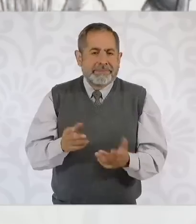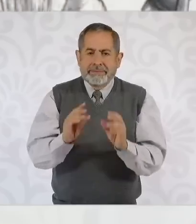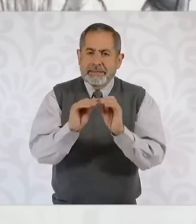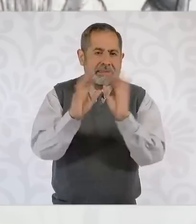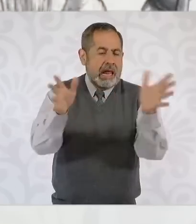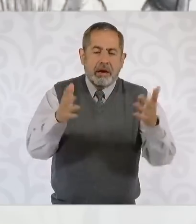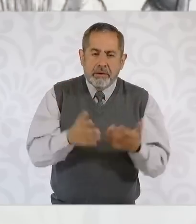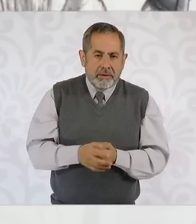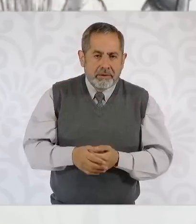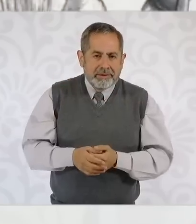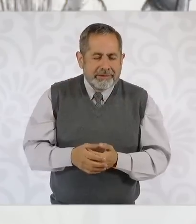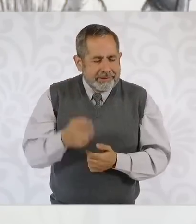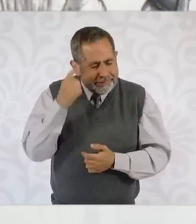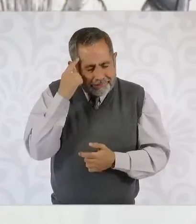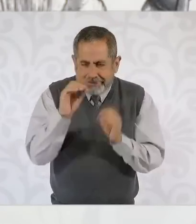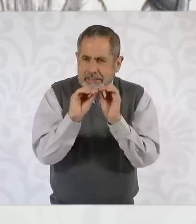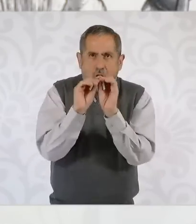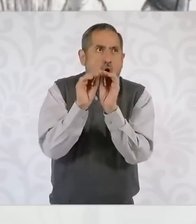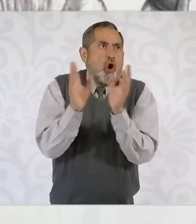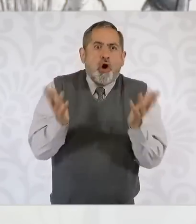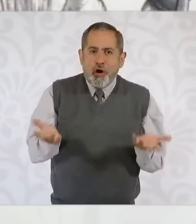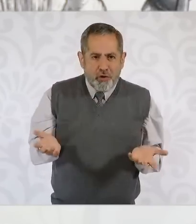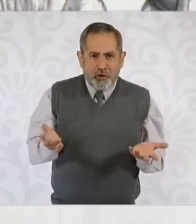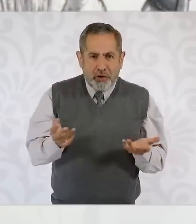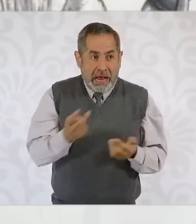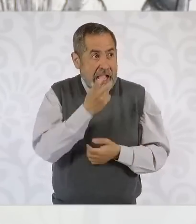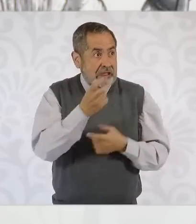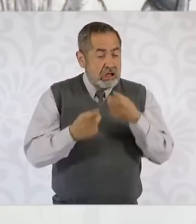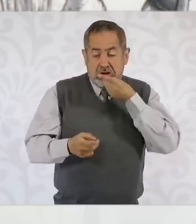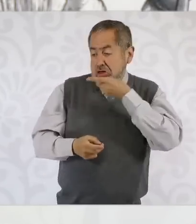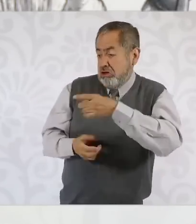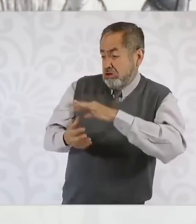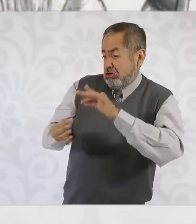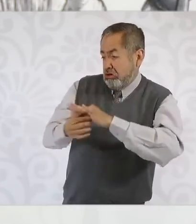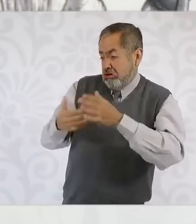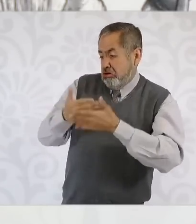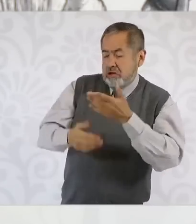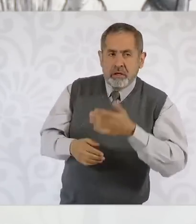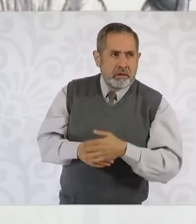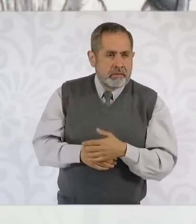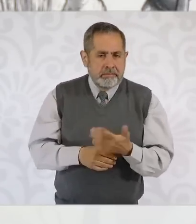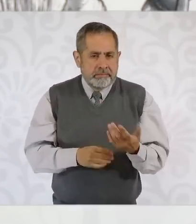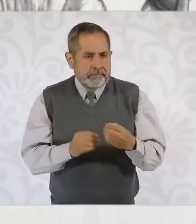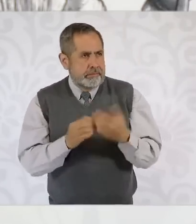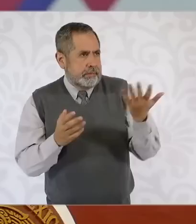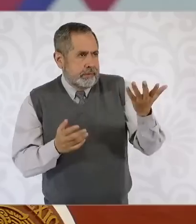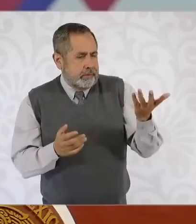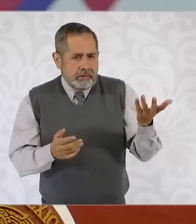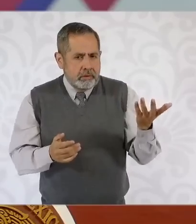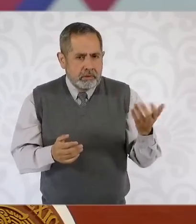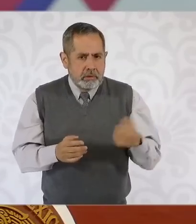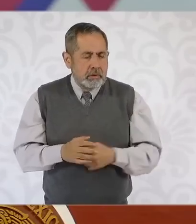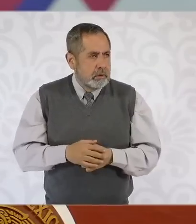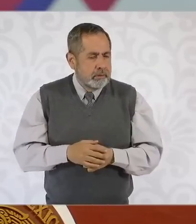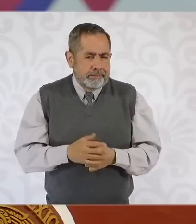Es evidente que eso que se había puesto en el acuerdo pues ni modo que lleguemos a un acuerdo